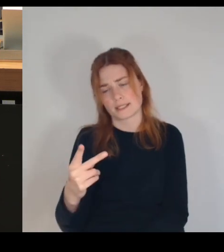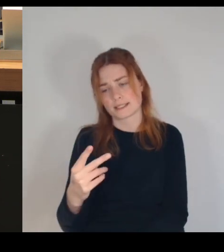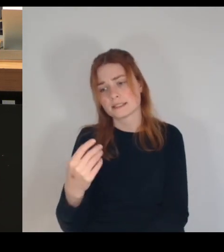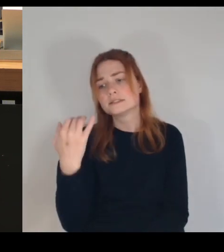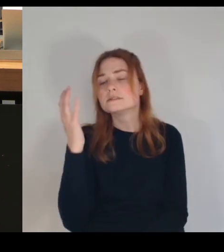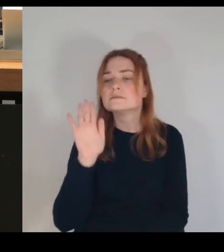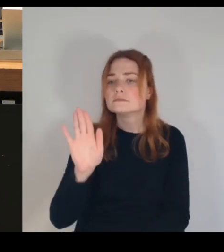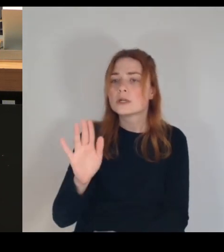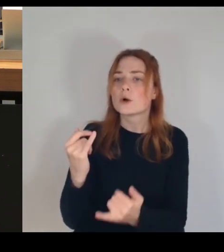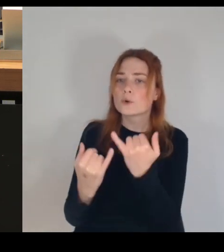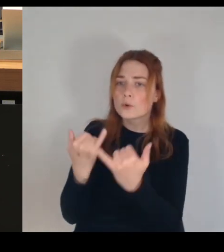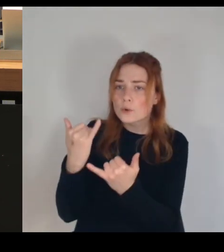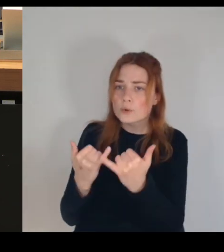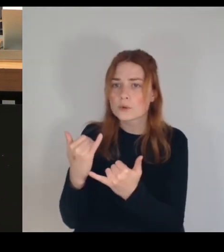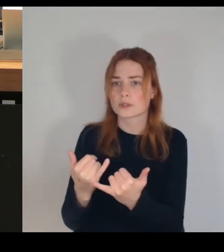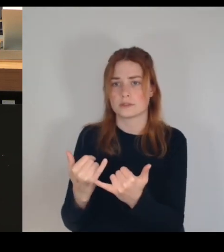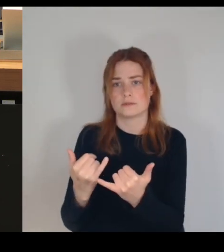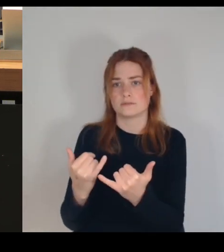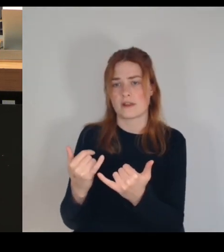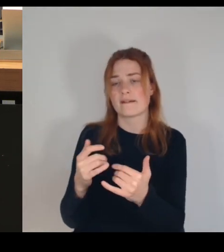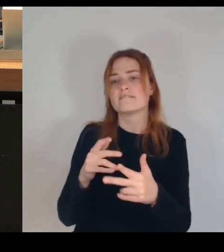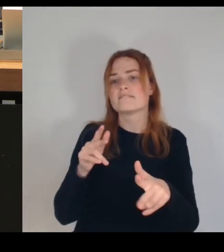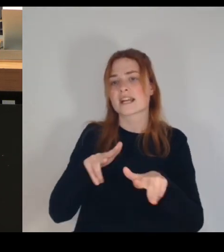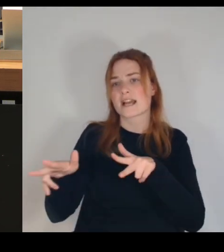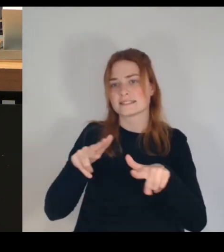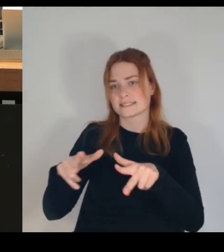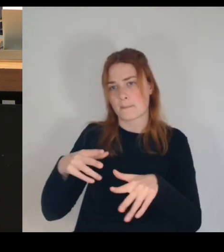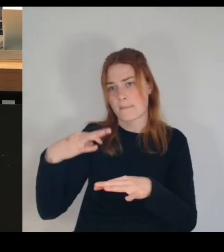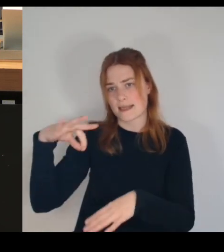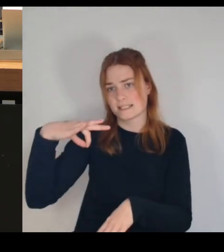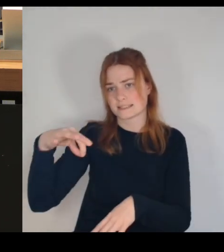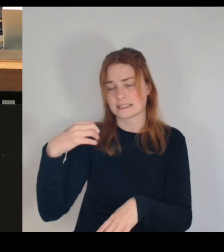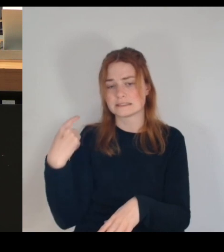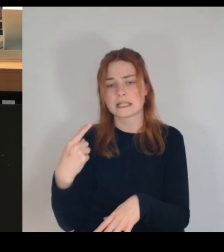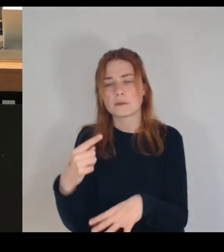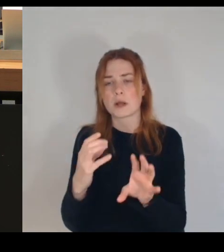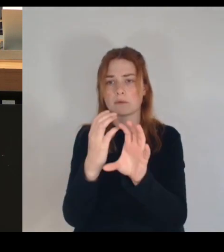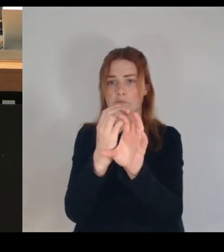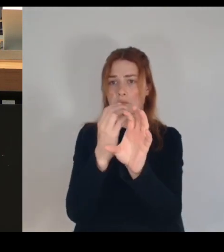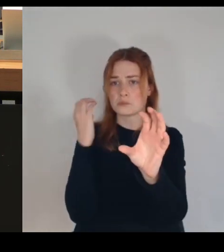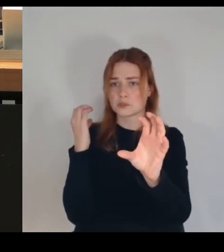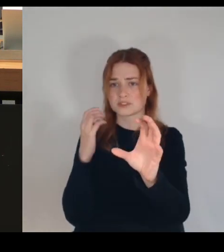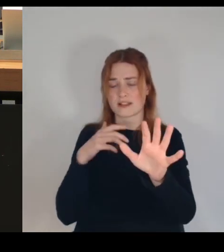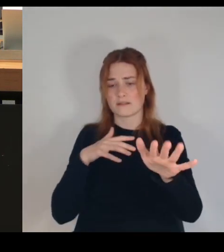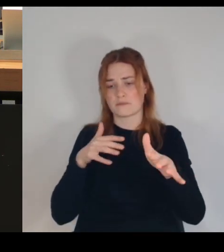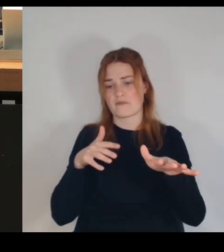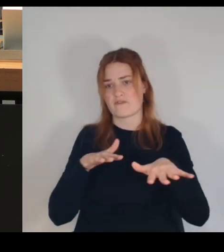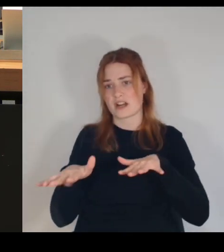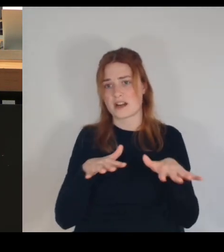des ÖPNV aus dem Auge verloren haben. Verkehrs Experimente wie die Teilsperrung der